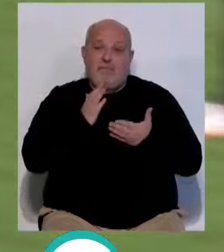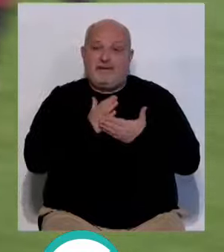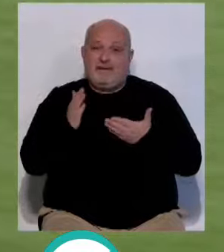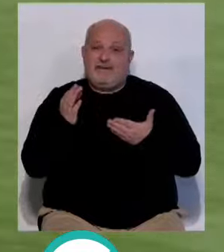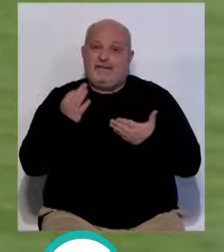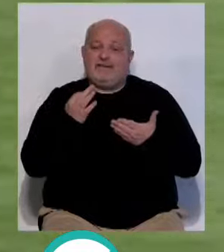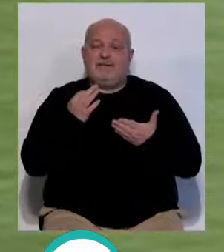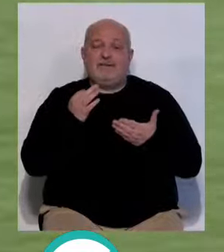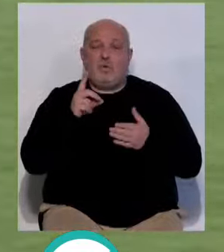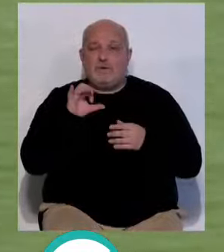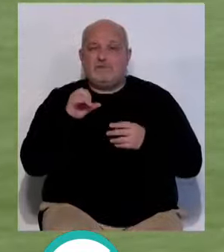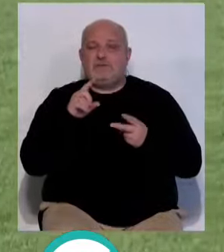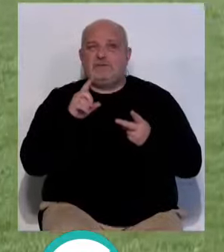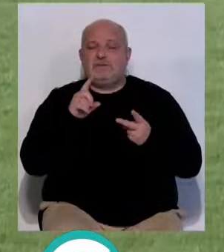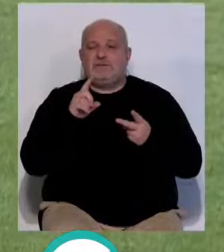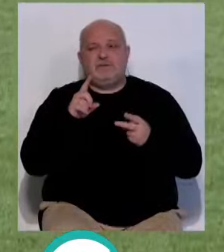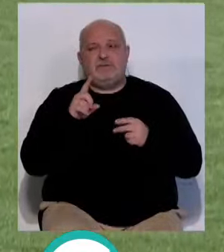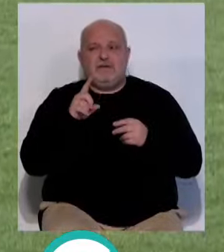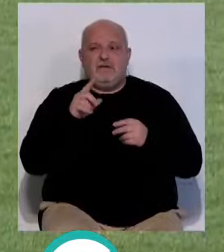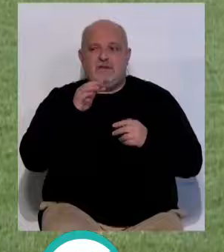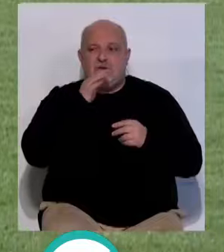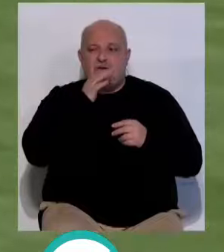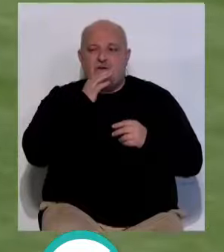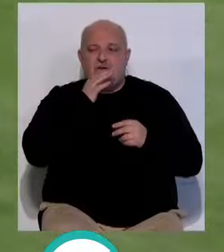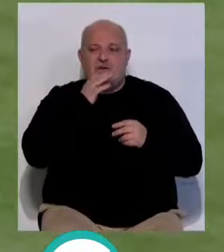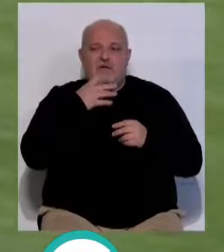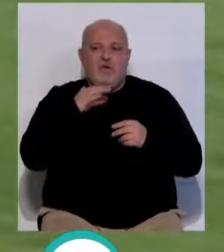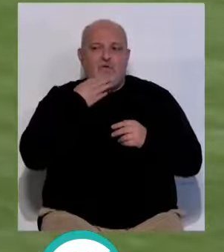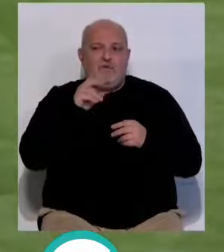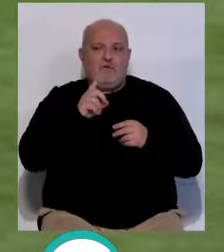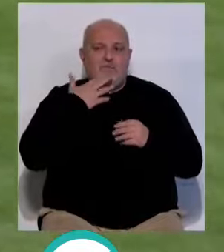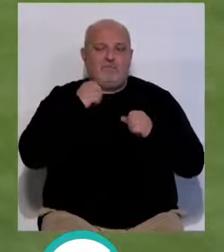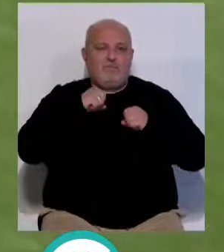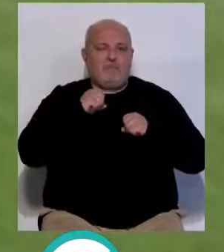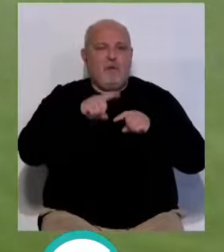el tema de Luis Eh Al final ya no es no es tan joven ha tenido problemas de rodilla que siempre